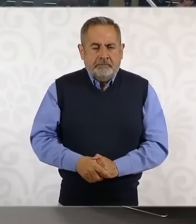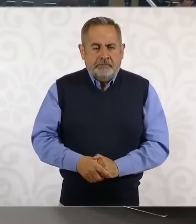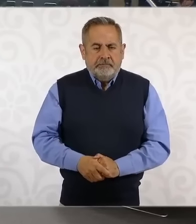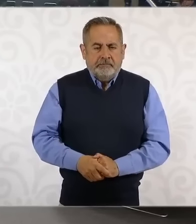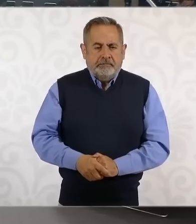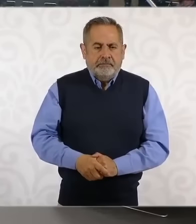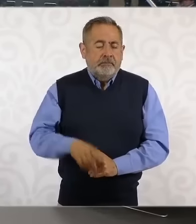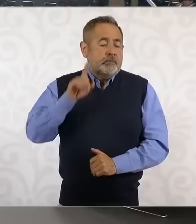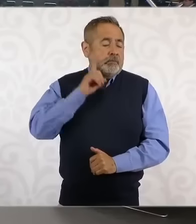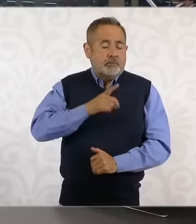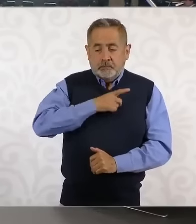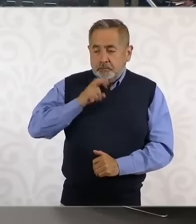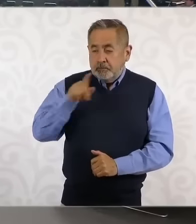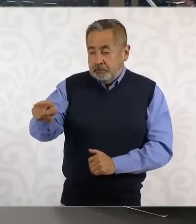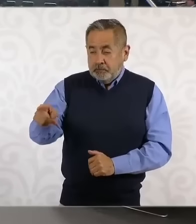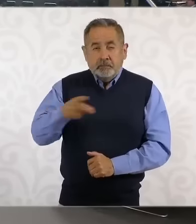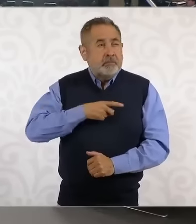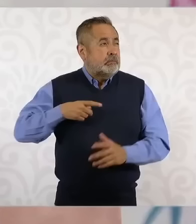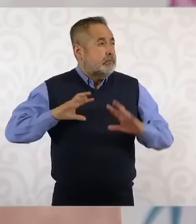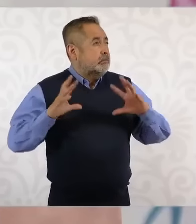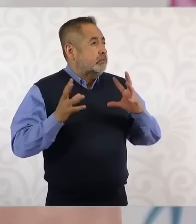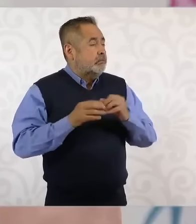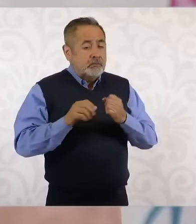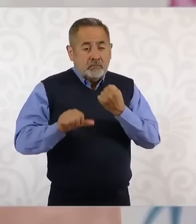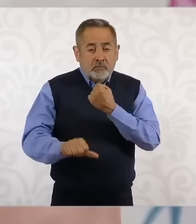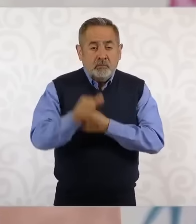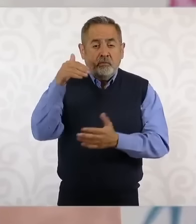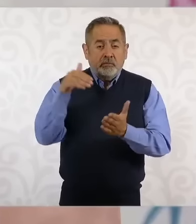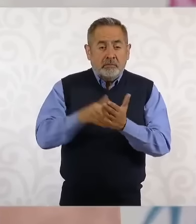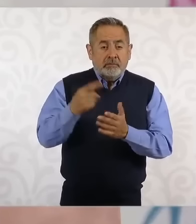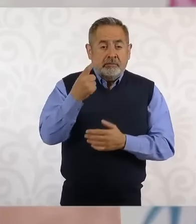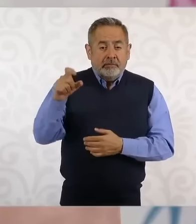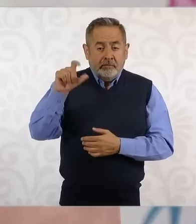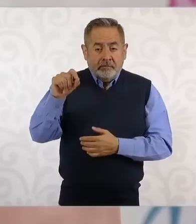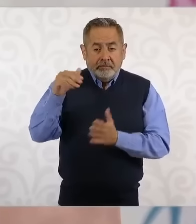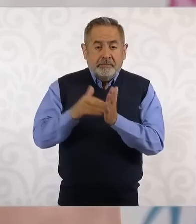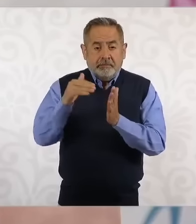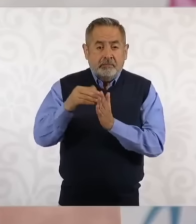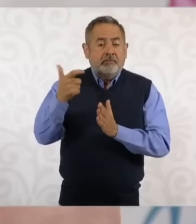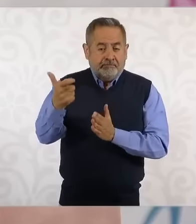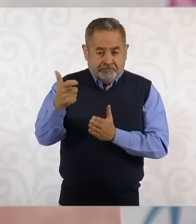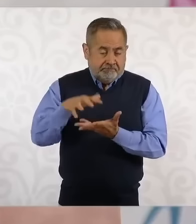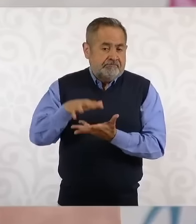La deuda asciende a un total de 11,120 millones de pesos. Eh, pero nuevamente,